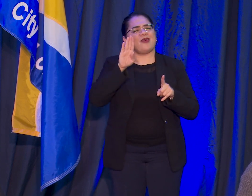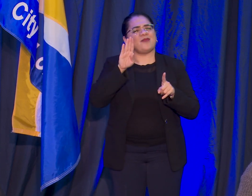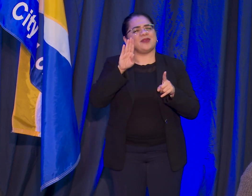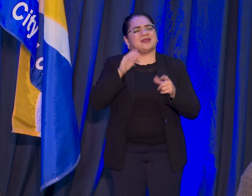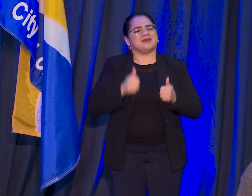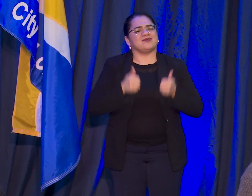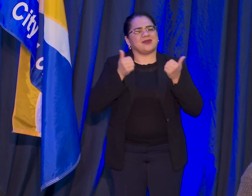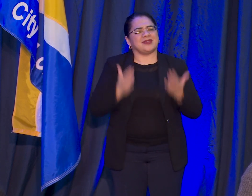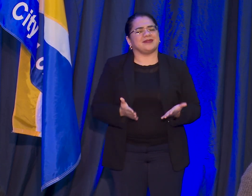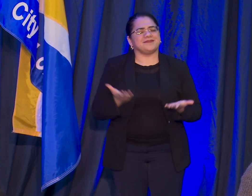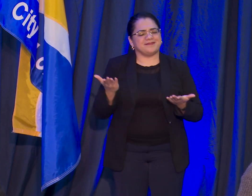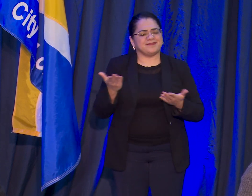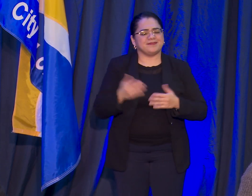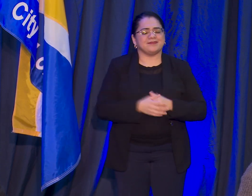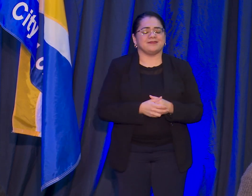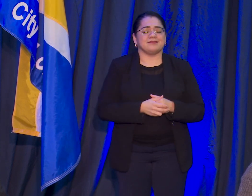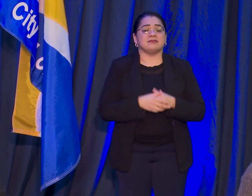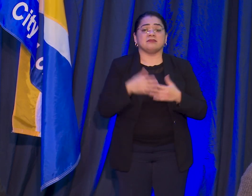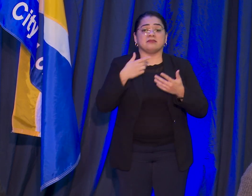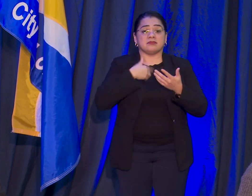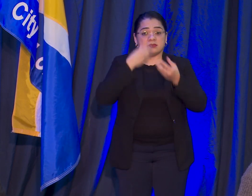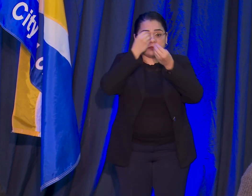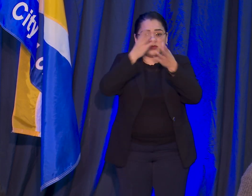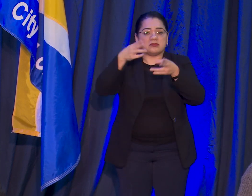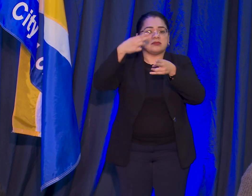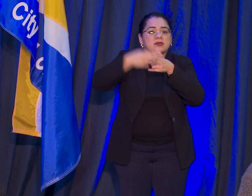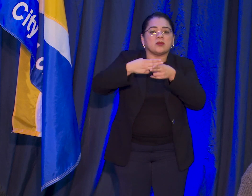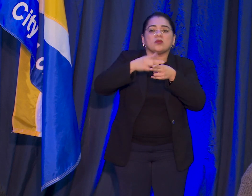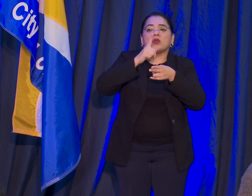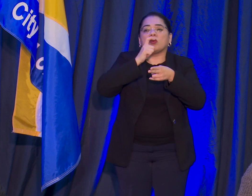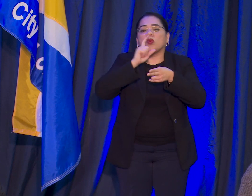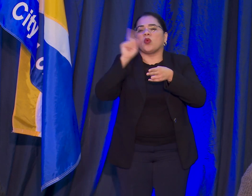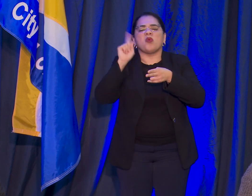compartir nada más información para mantener LA Confidential fisico Fedele